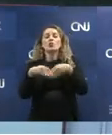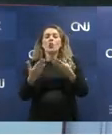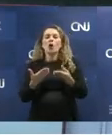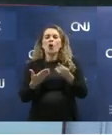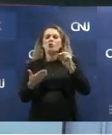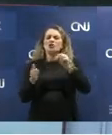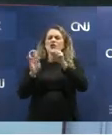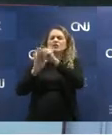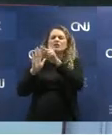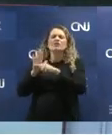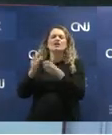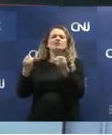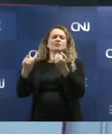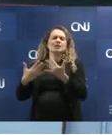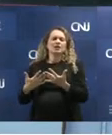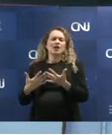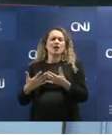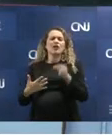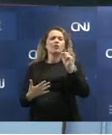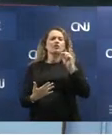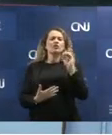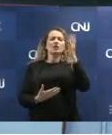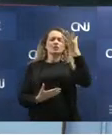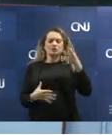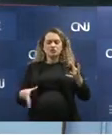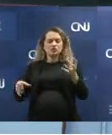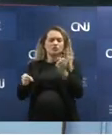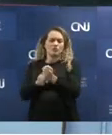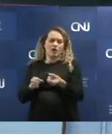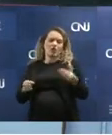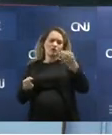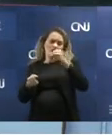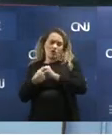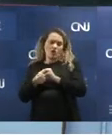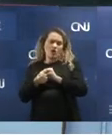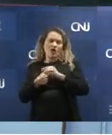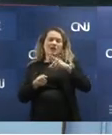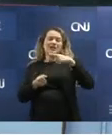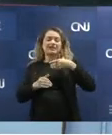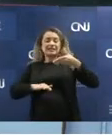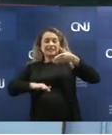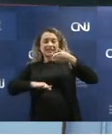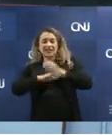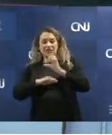O que foi apurado pela corregedoria e o juiz.